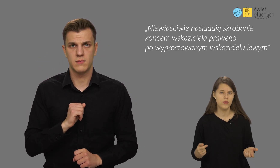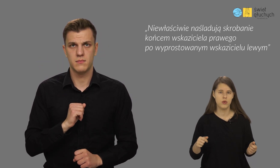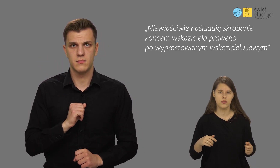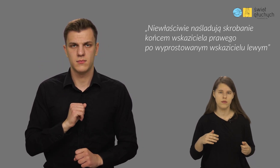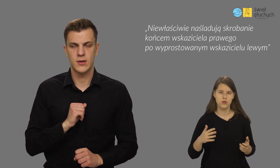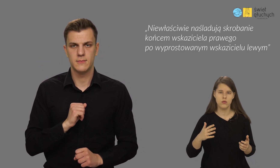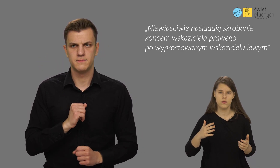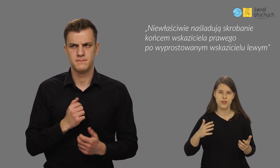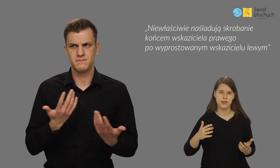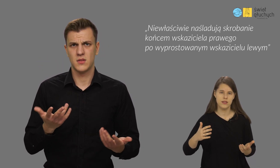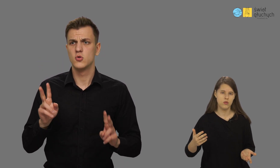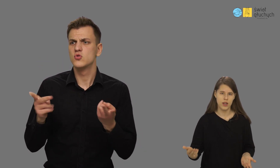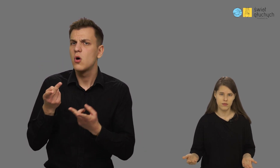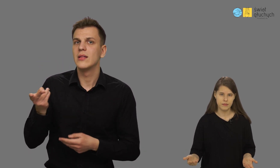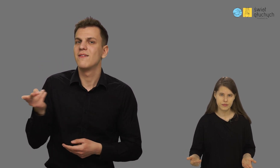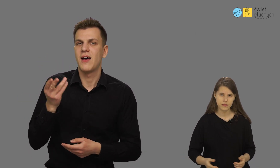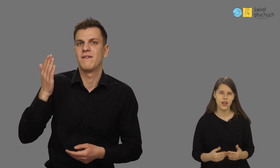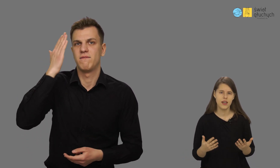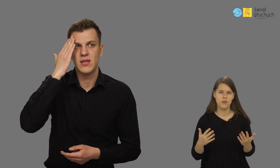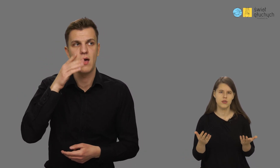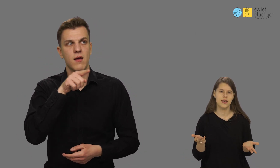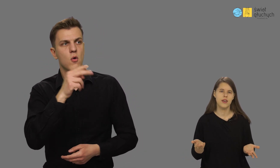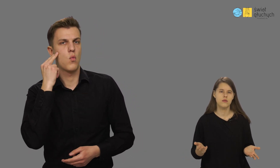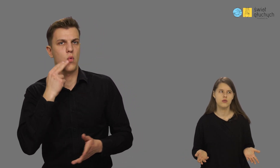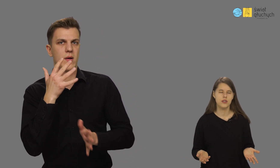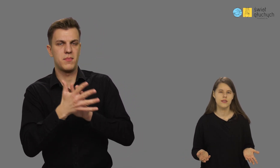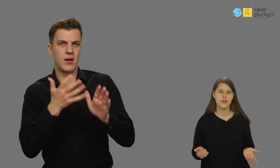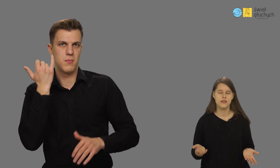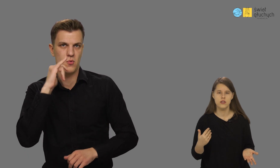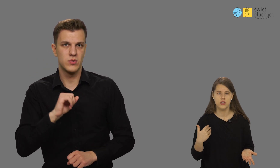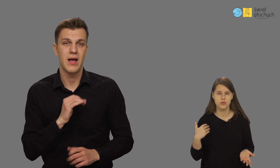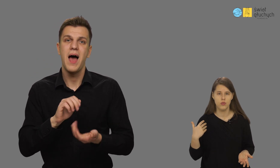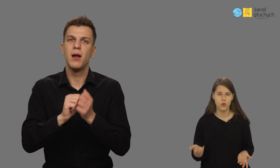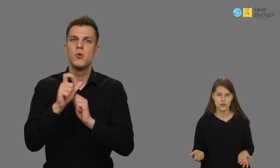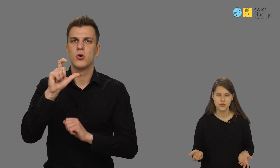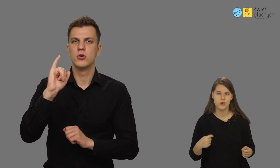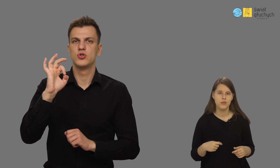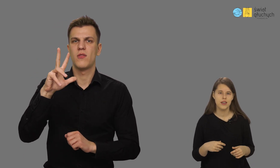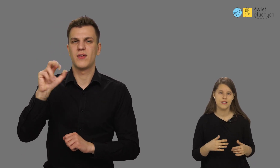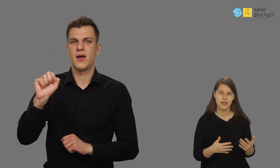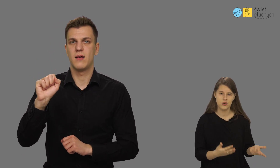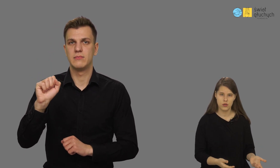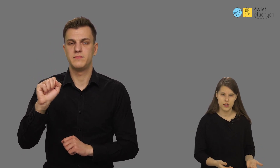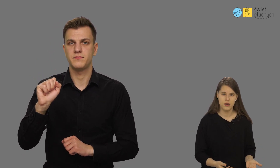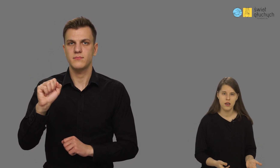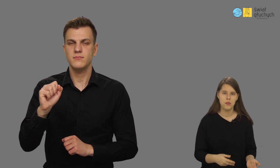po wyprostowanym wskazicielu lewym”. Na jakiej podstawie autorzy stwierdzili, że to był błąd? Podobnie znak „ciotka”: